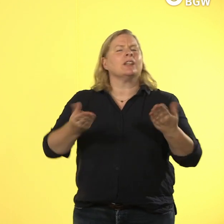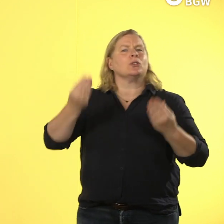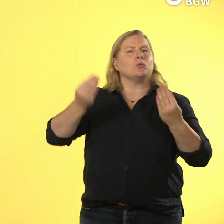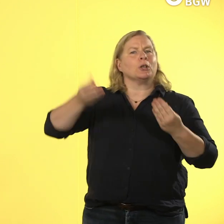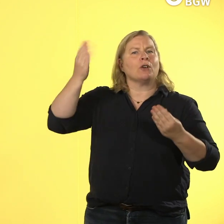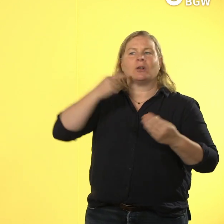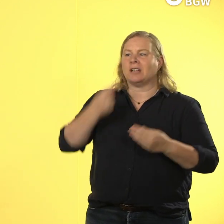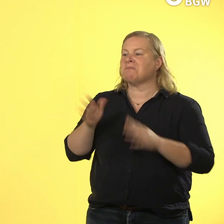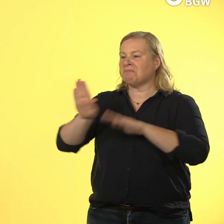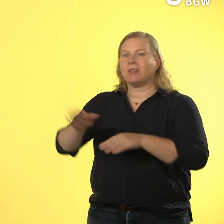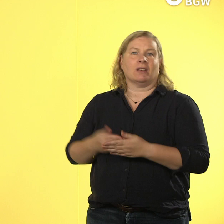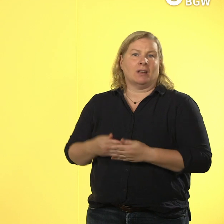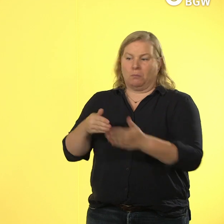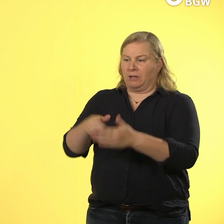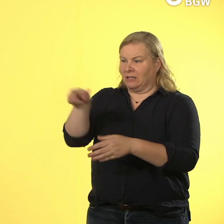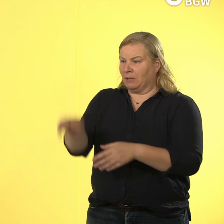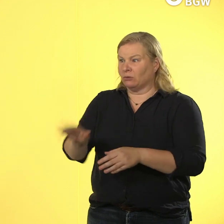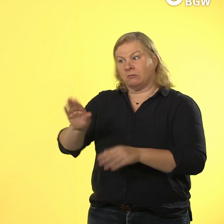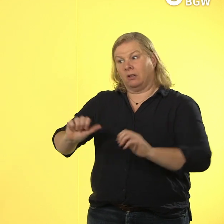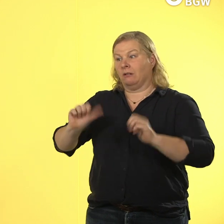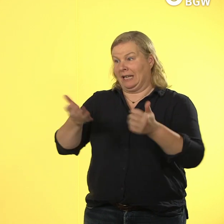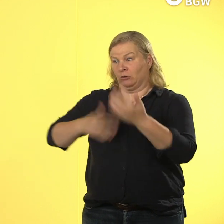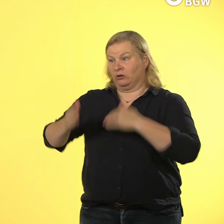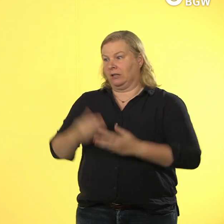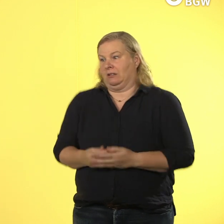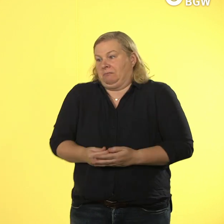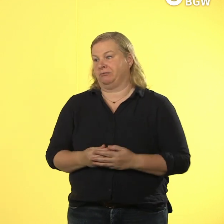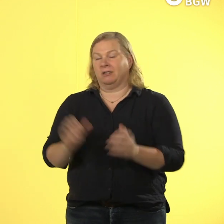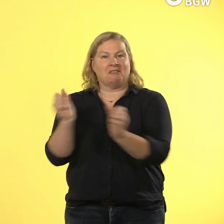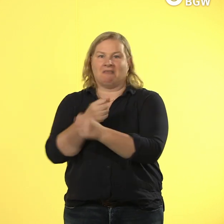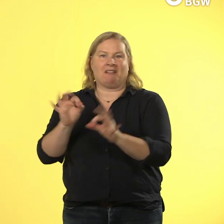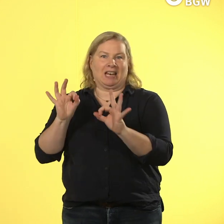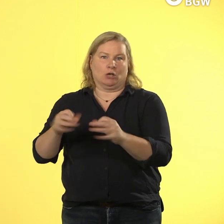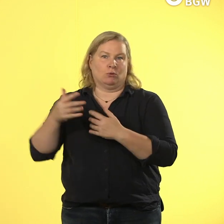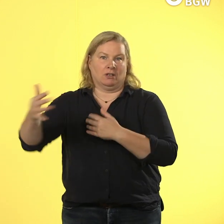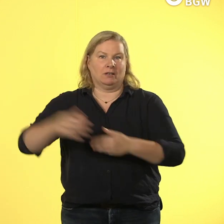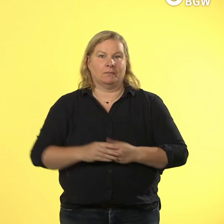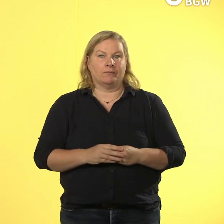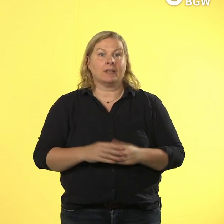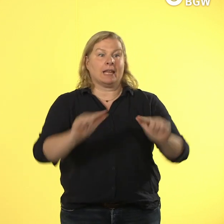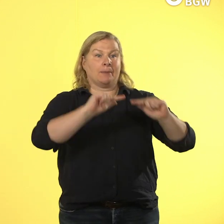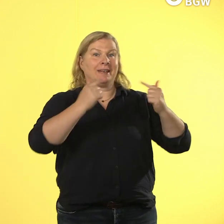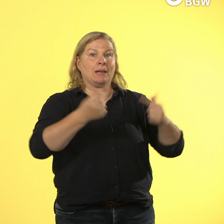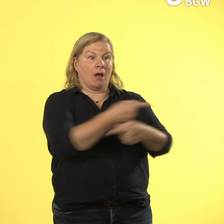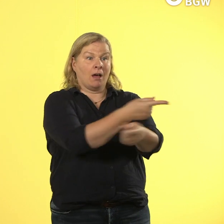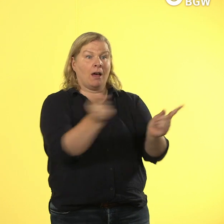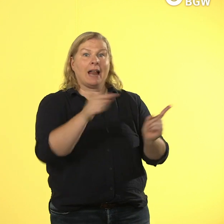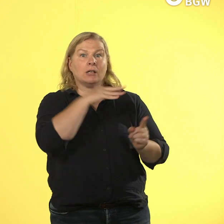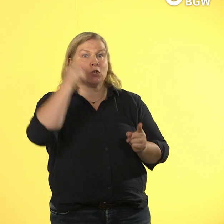Wenn wir alle im Team so viel Stress haben, dann geht eine Erklärung mit Ausweglosigkeitscharakter so: Das gibt es häufig bei innerer Kündigung.